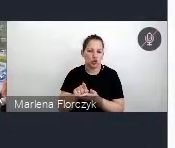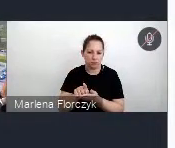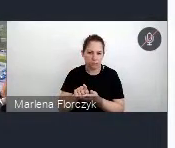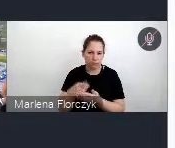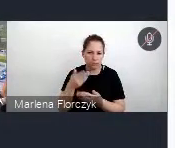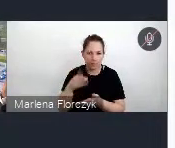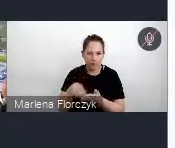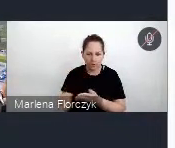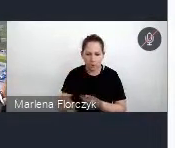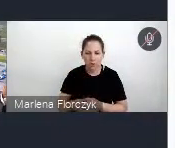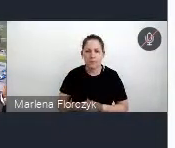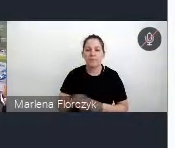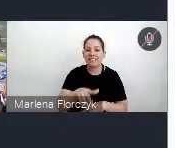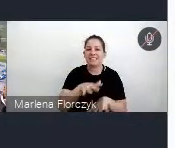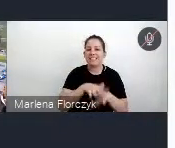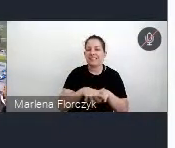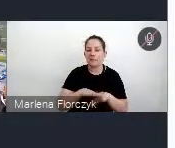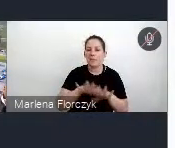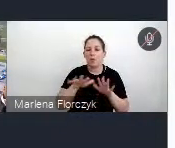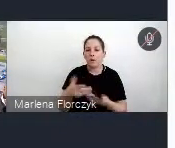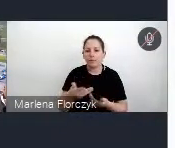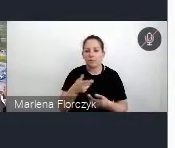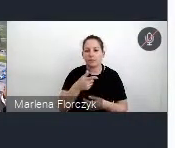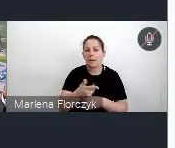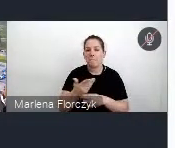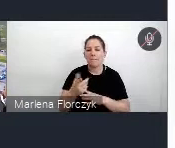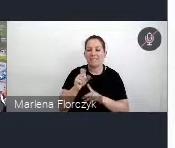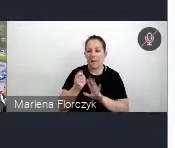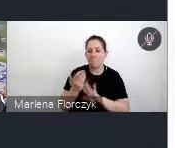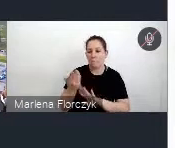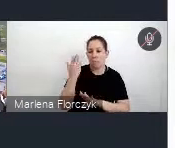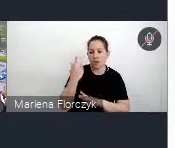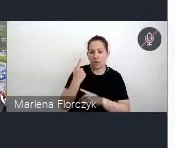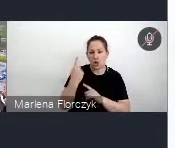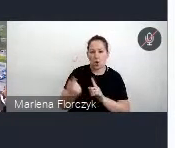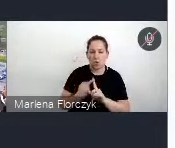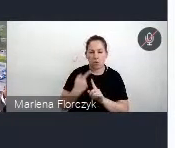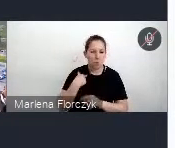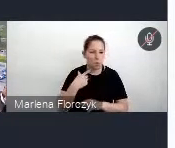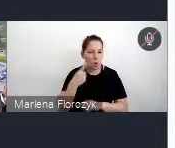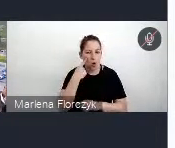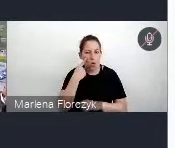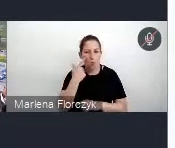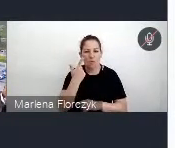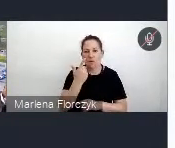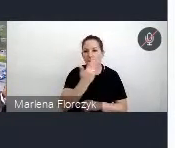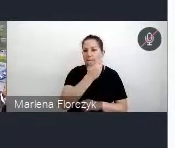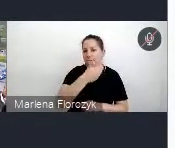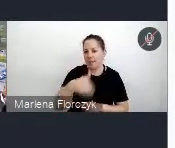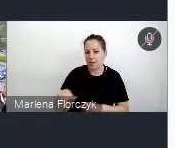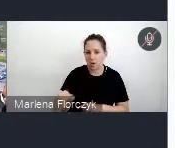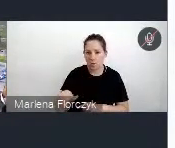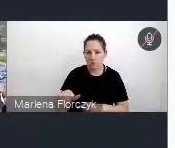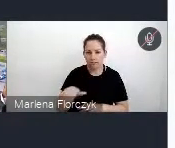Ten system chociażby za poprzedni rok to było około 2 milionów inwestycji.